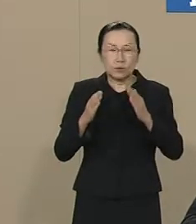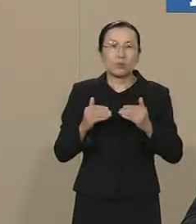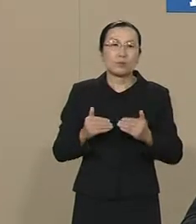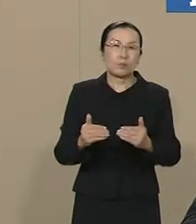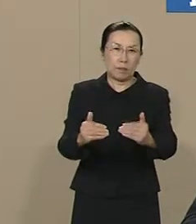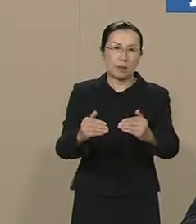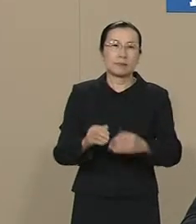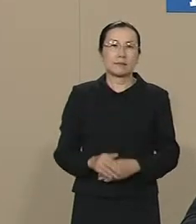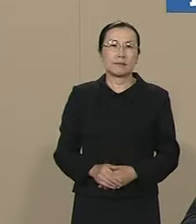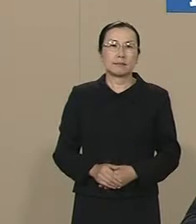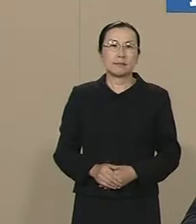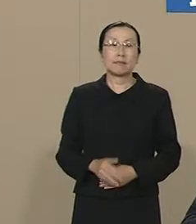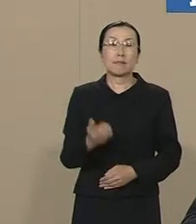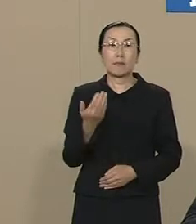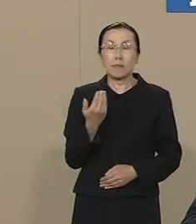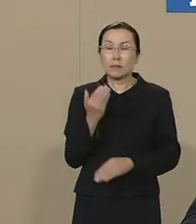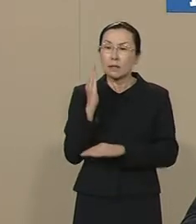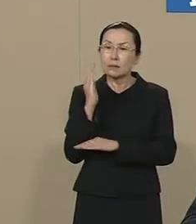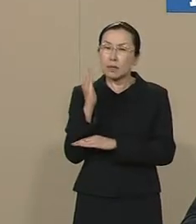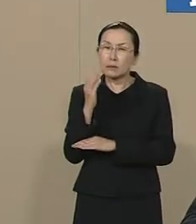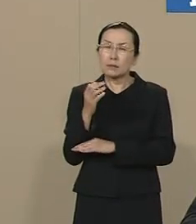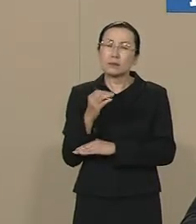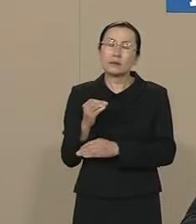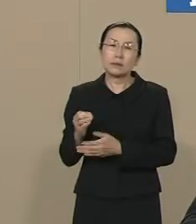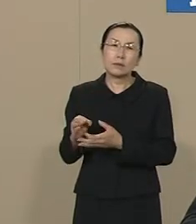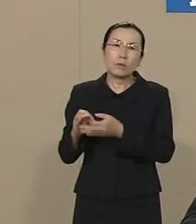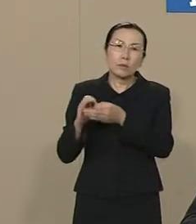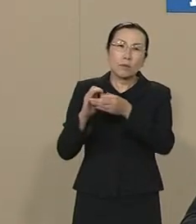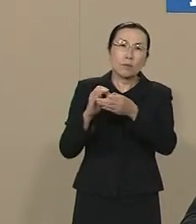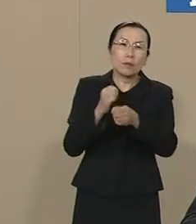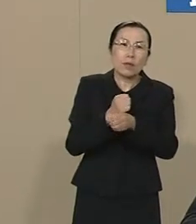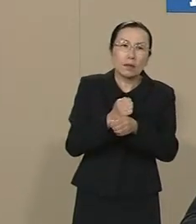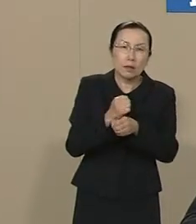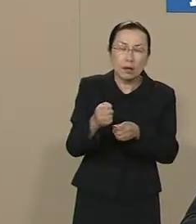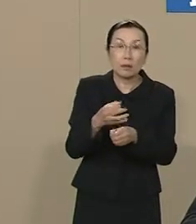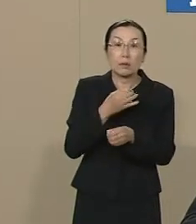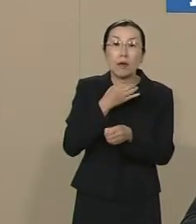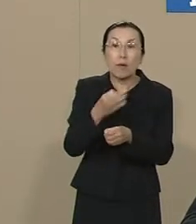今まで政治に届かなかった､ あなたの声に応えていく｡